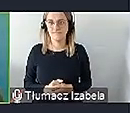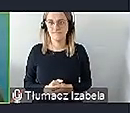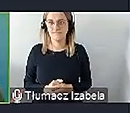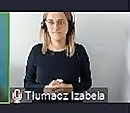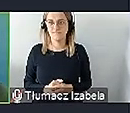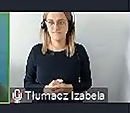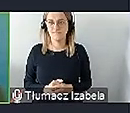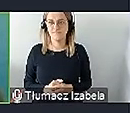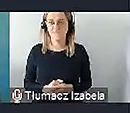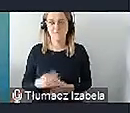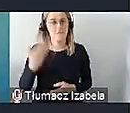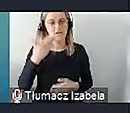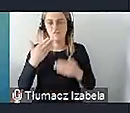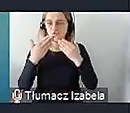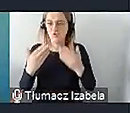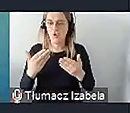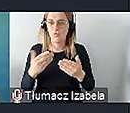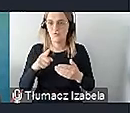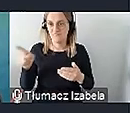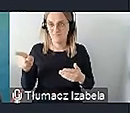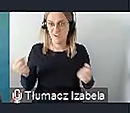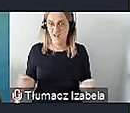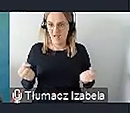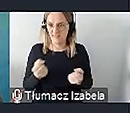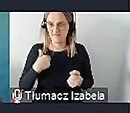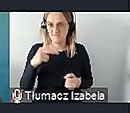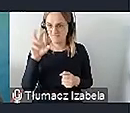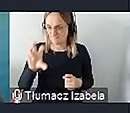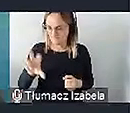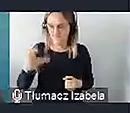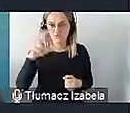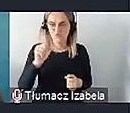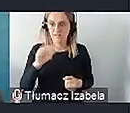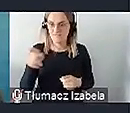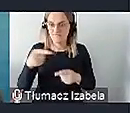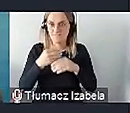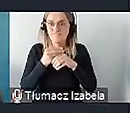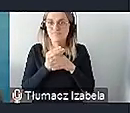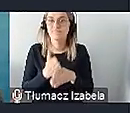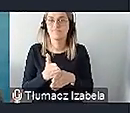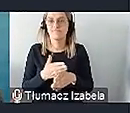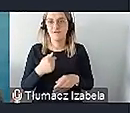Bardzo państwu dziękuję za aktywność. Patrzę na czacie, czym się państwo dzielą, a ja tylko w tle dopowiem,